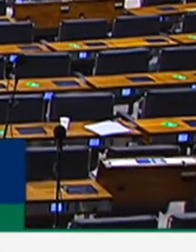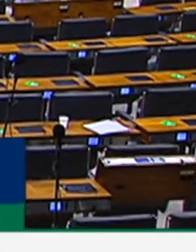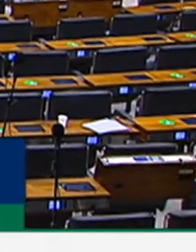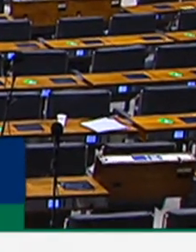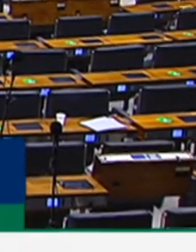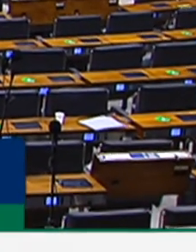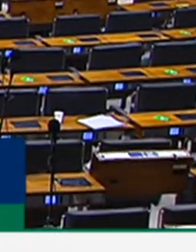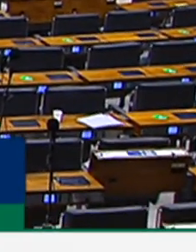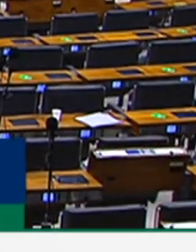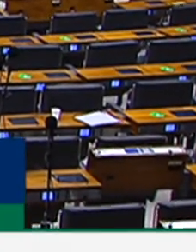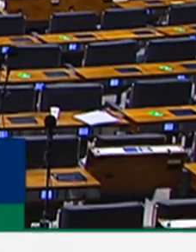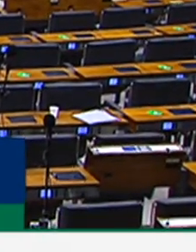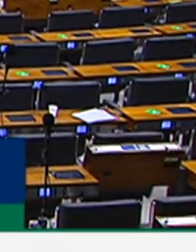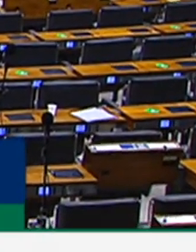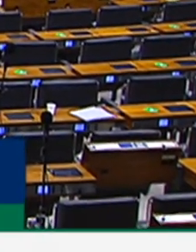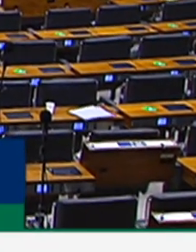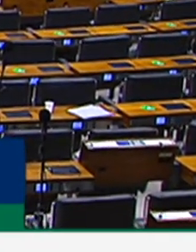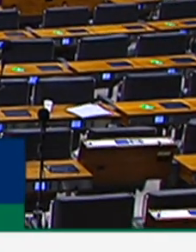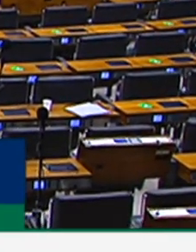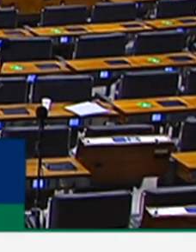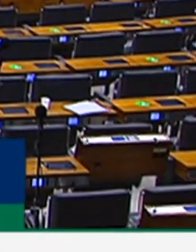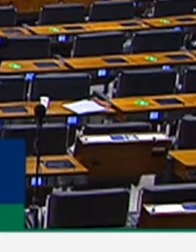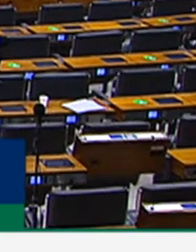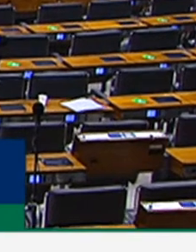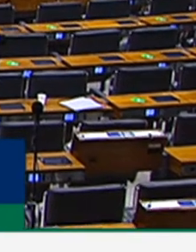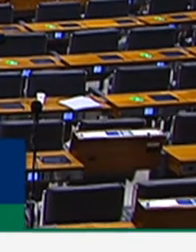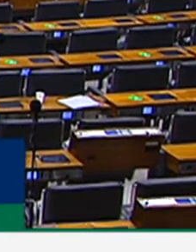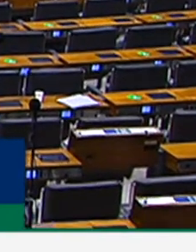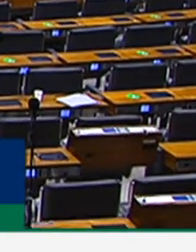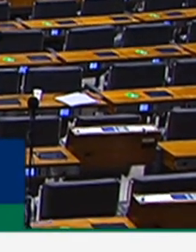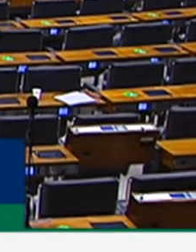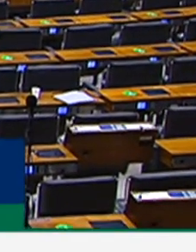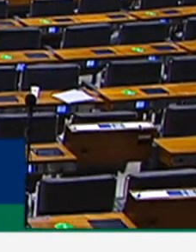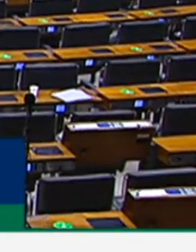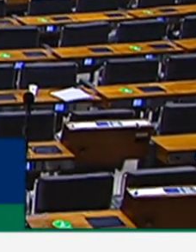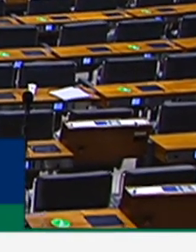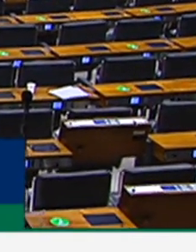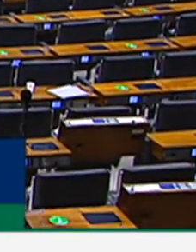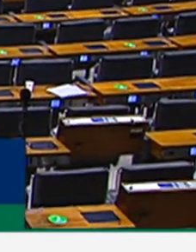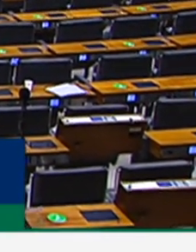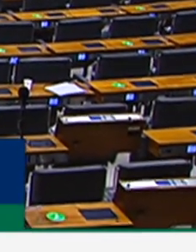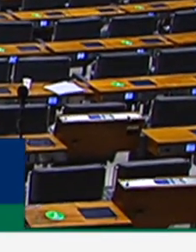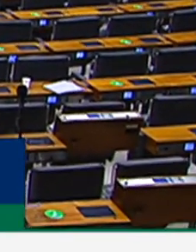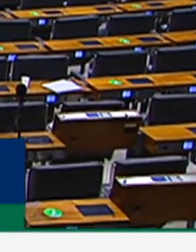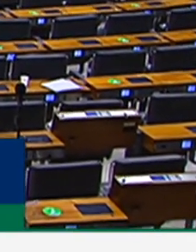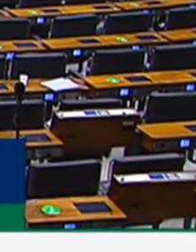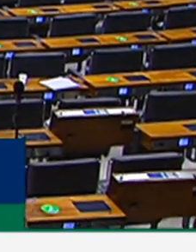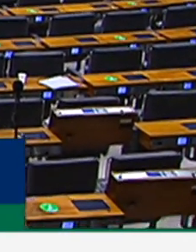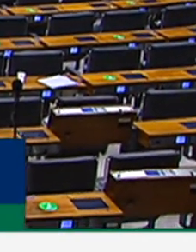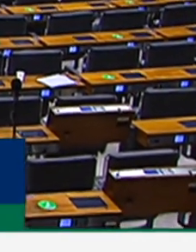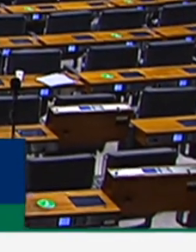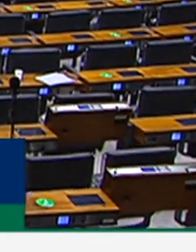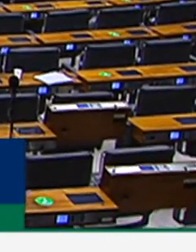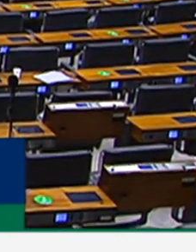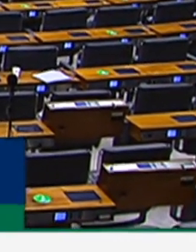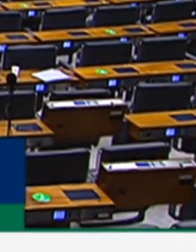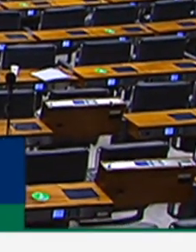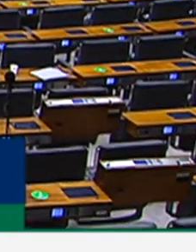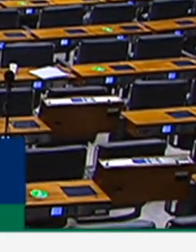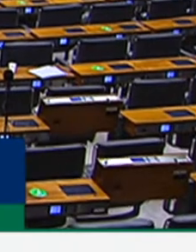E 10%. ESPECIFICAMENTE SOBRE A RENEGOCIAÇÃO, UM OUTRO DESTAQUE APROVADO RETOMOU OS DESCONTOS DE ATÉ 10% E 5%